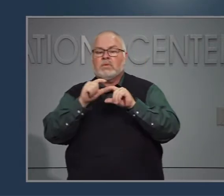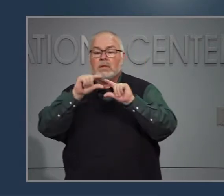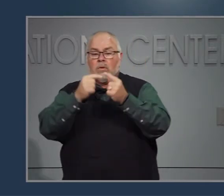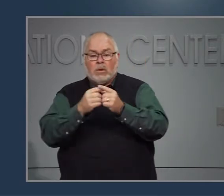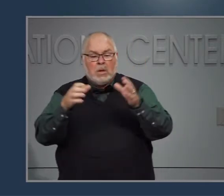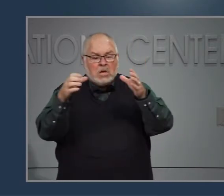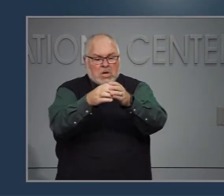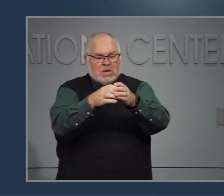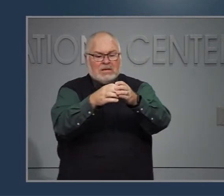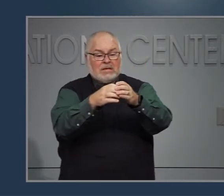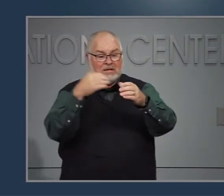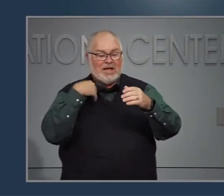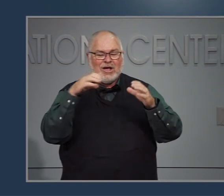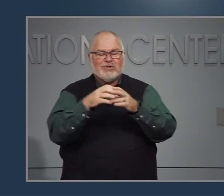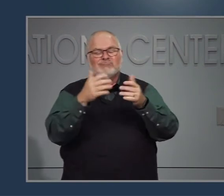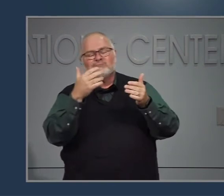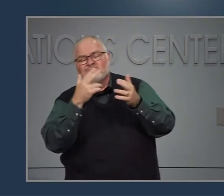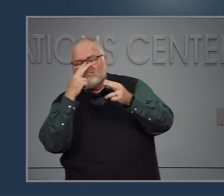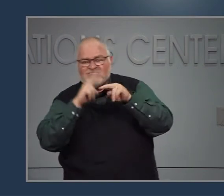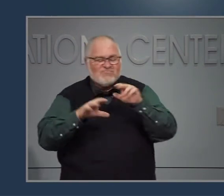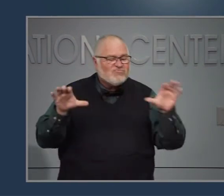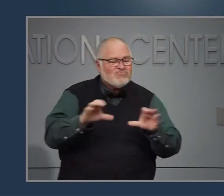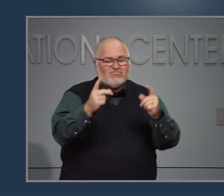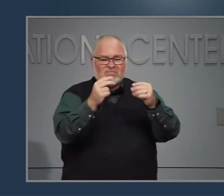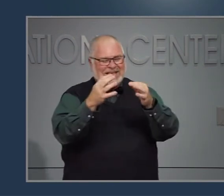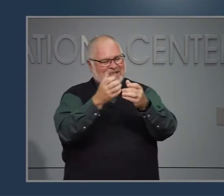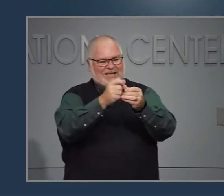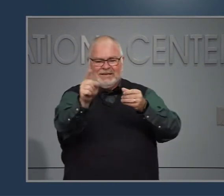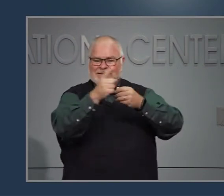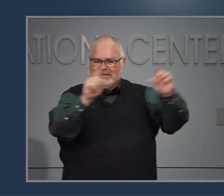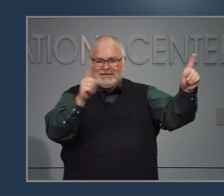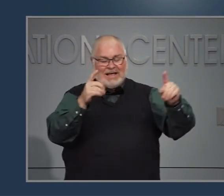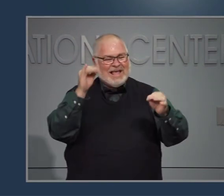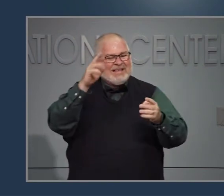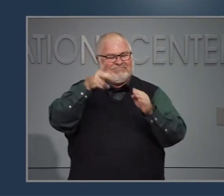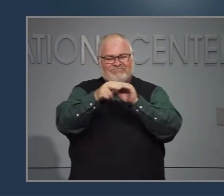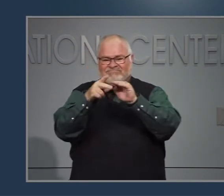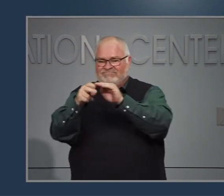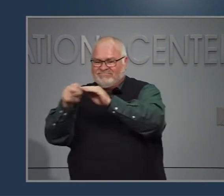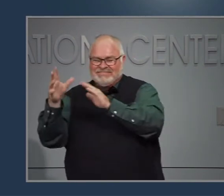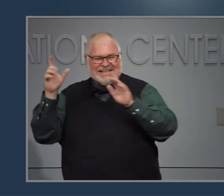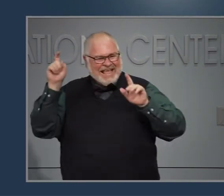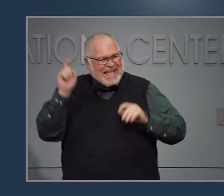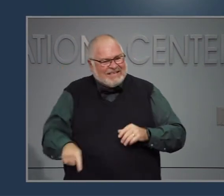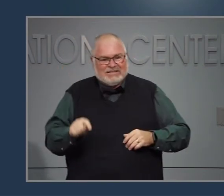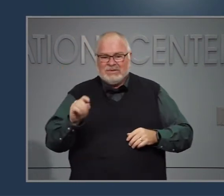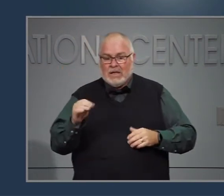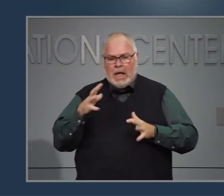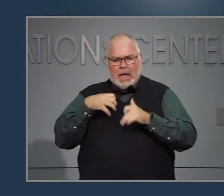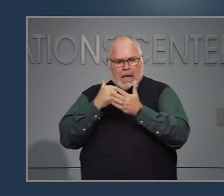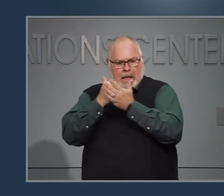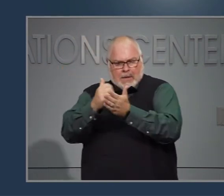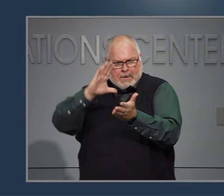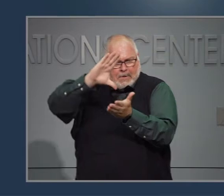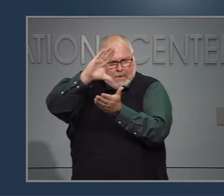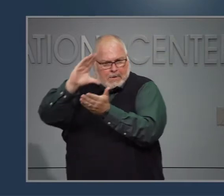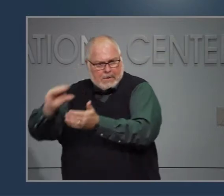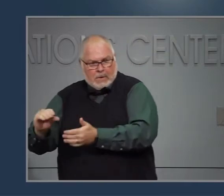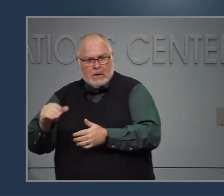colectivas para reducir la transmisión en estos ambientes. También hemos estado ayudando a las instalaciones para asegurar que tenga la fuerza laboral que